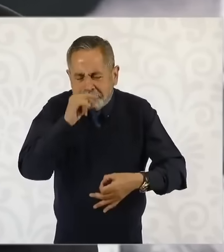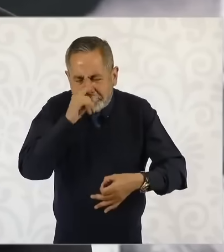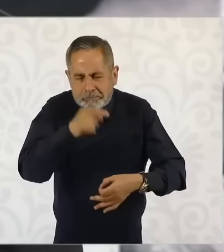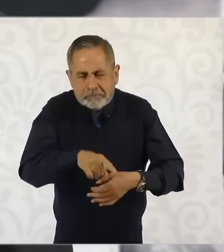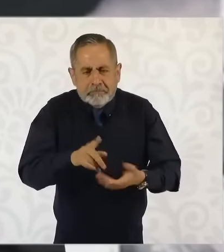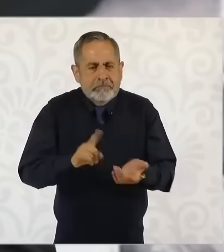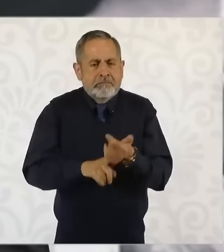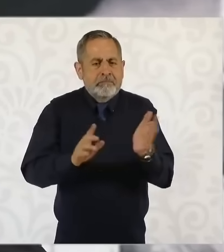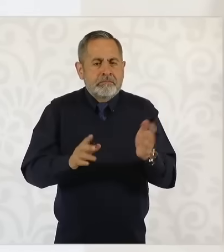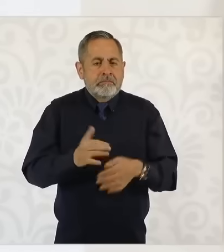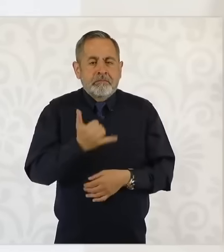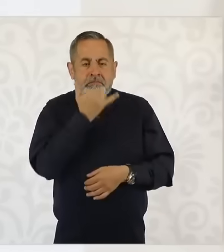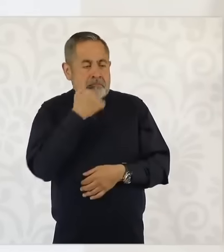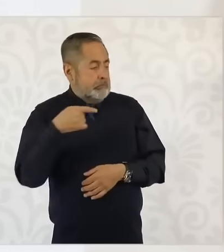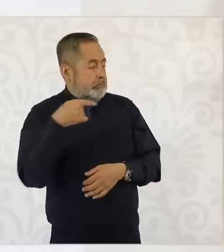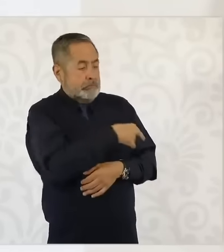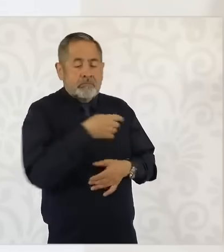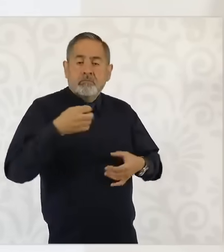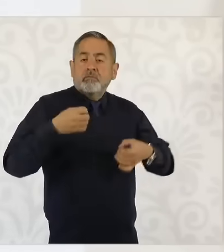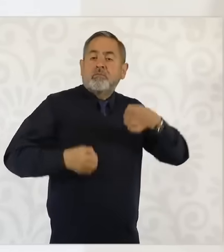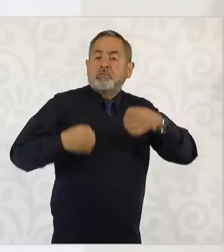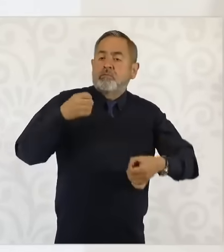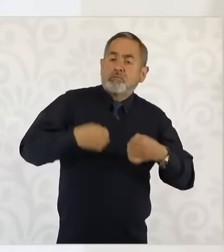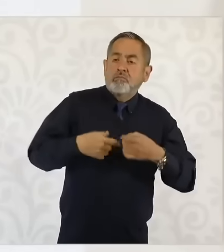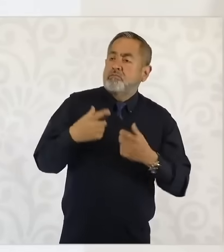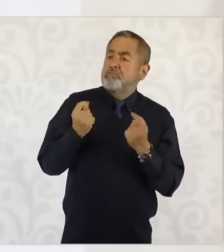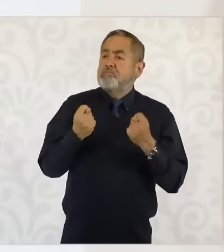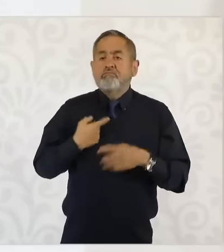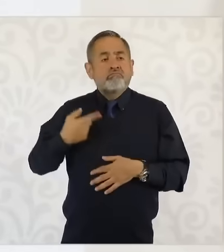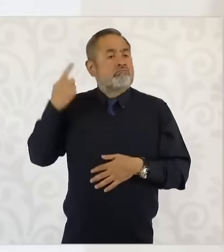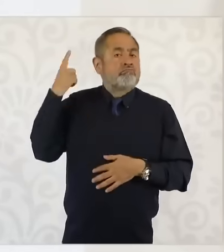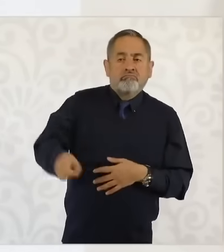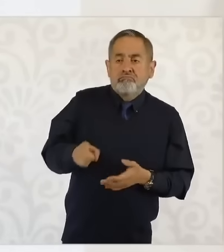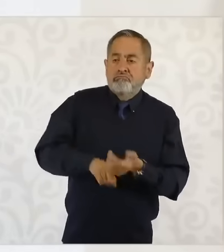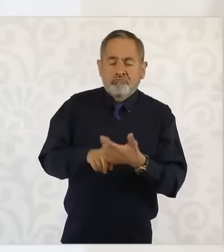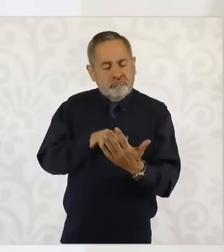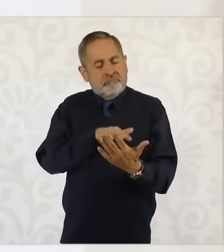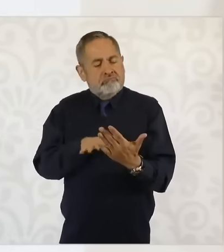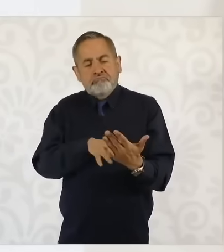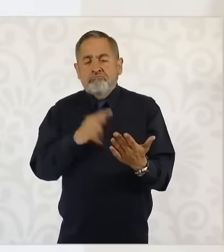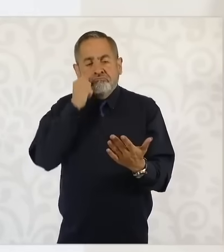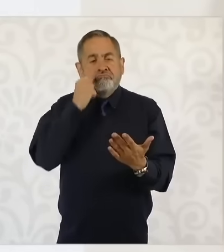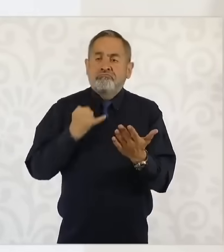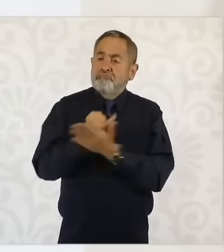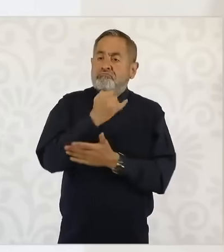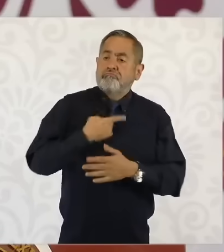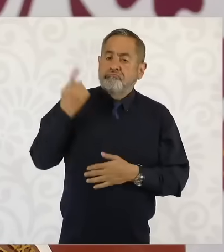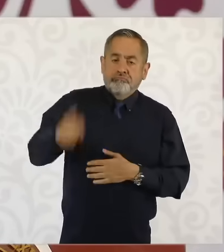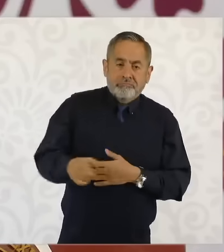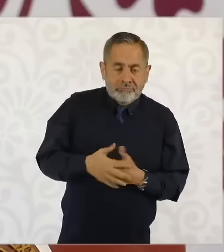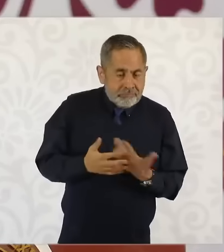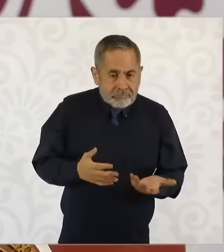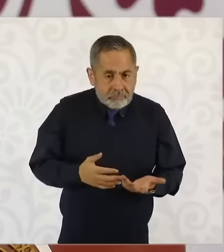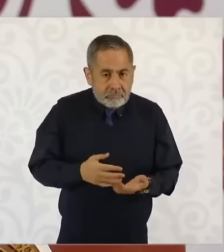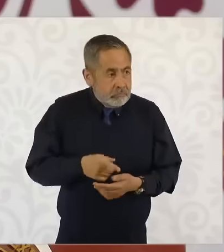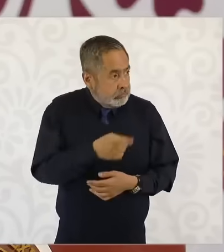mala interpretación de las leyes que hacen los jueces otra que todos los jueces caminan o la